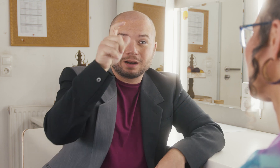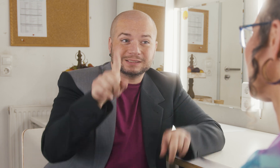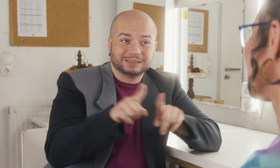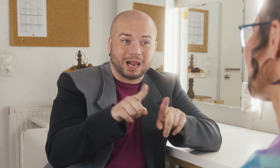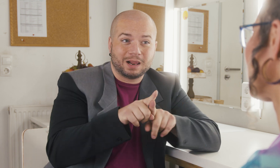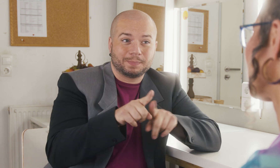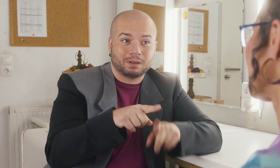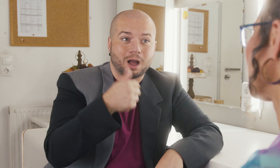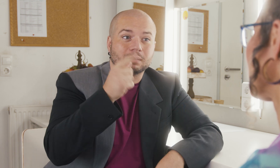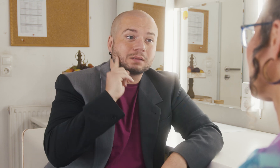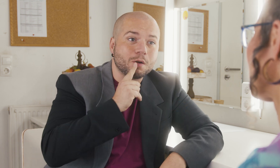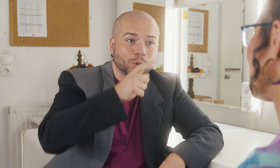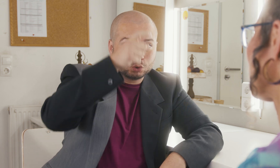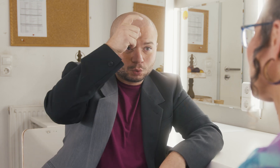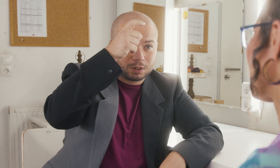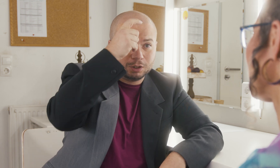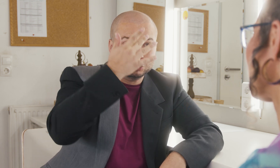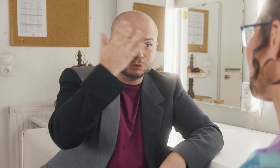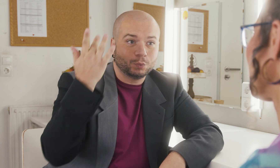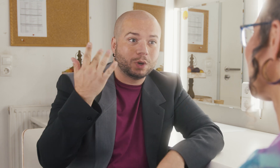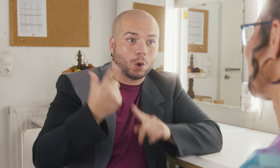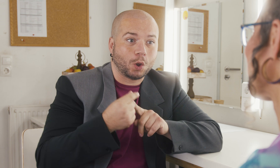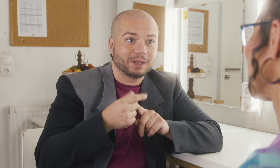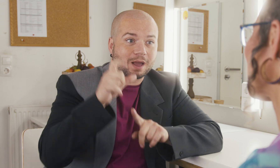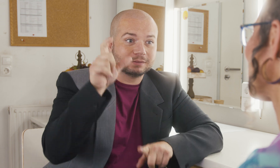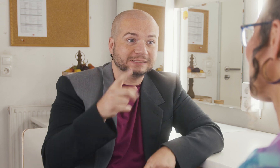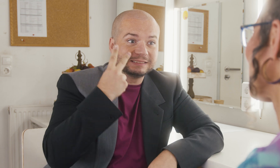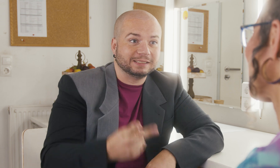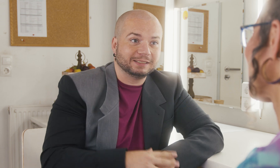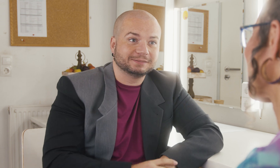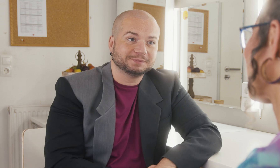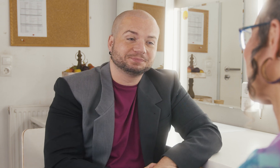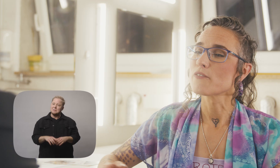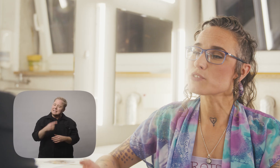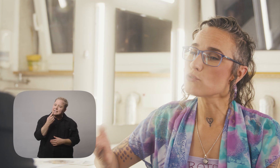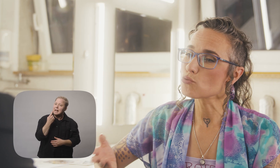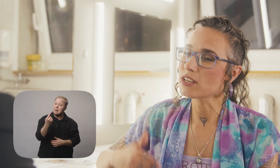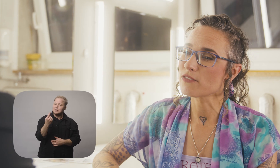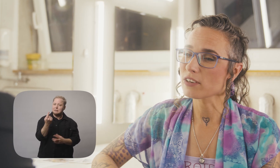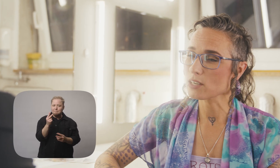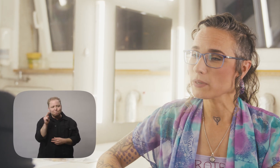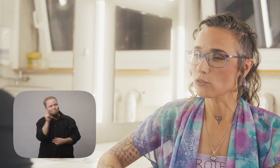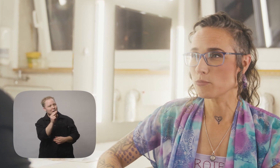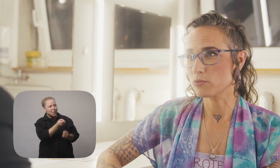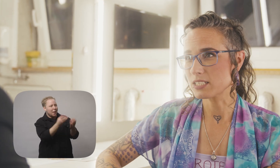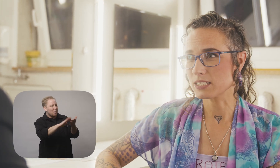Einen anderen tauben, türkischen, schwulen Comedian, kannst du ansonsten lange suchen. Was wünschst du dir denn von der queeren Community?